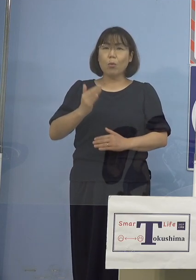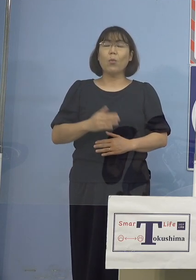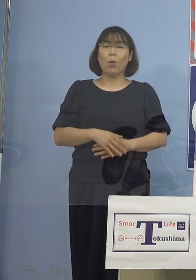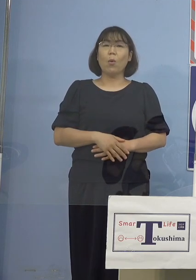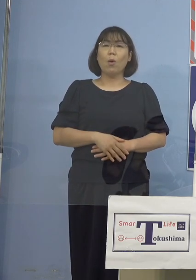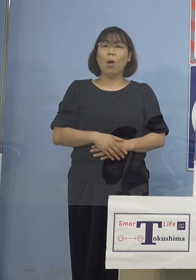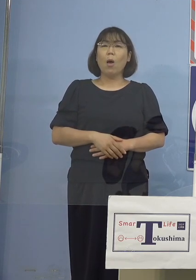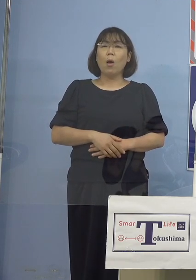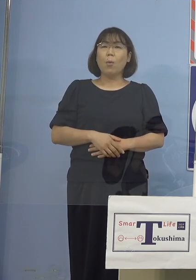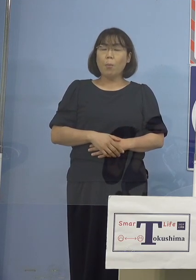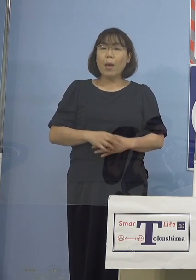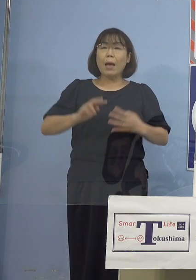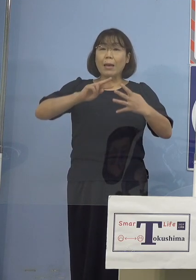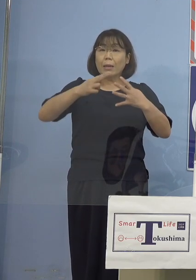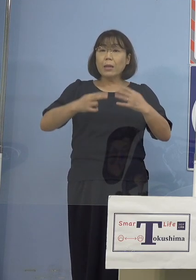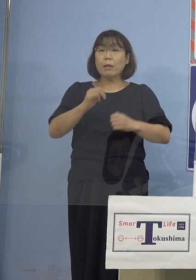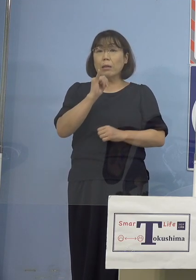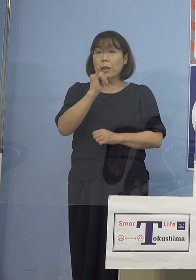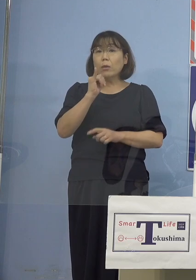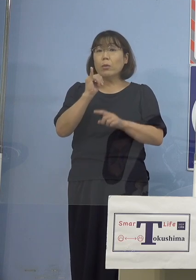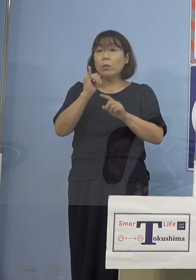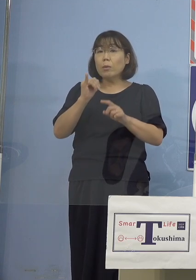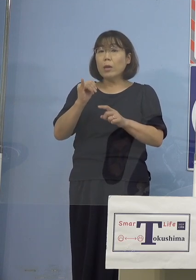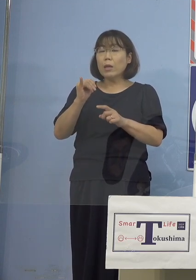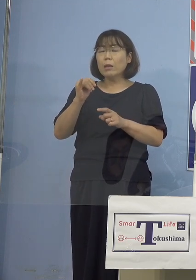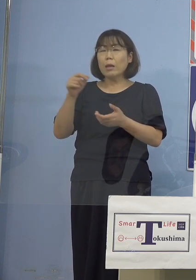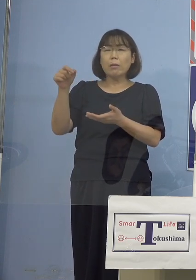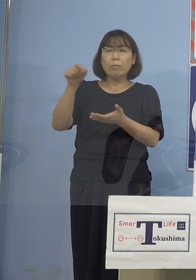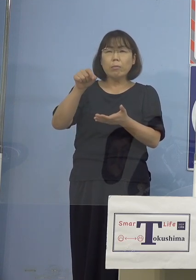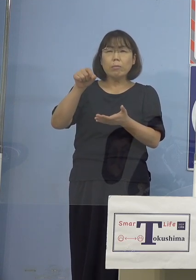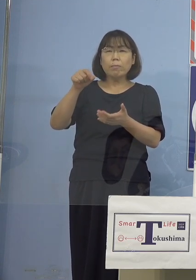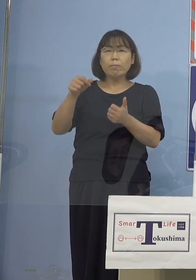季節性インフルエンザ この話は今回議題に上っておりませんが